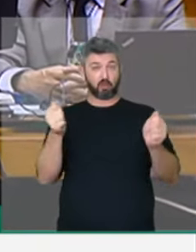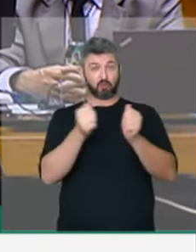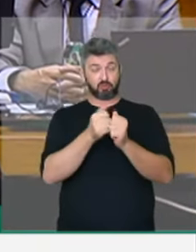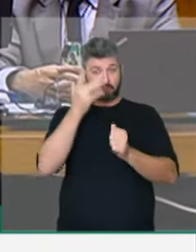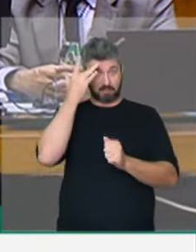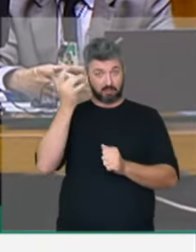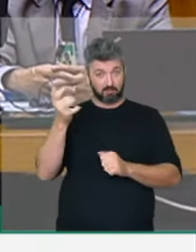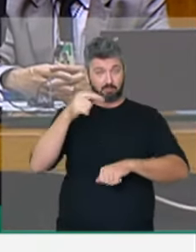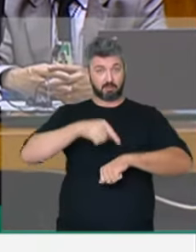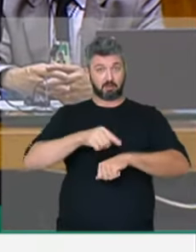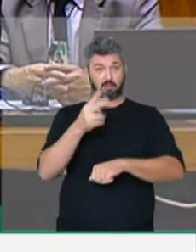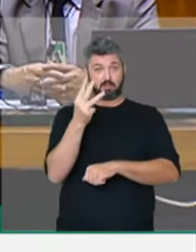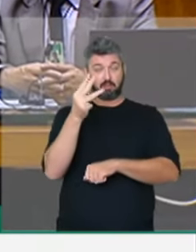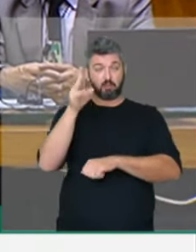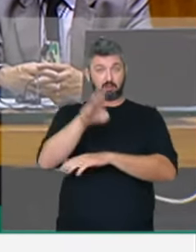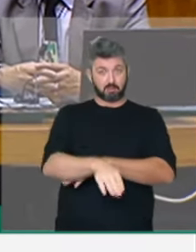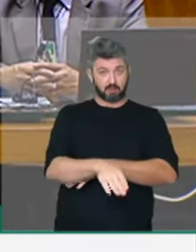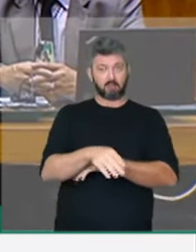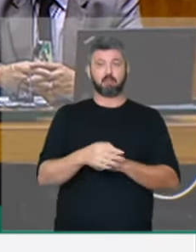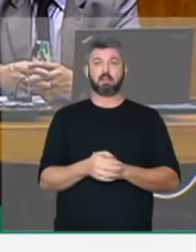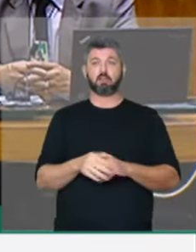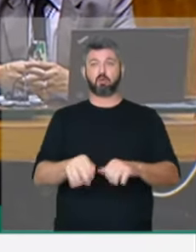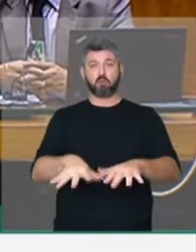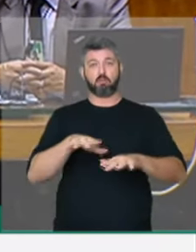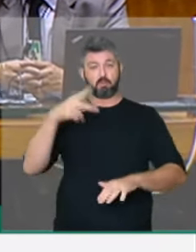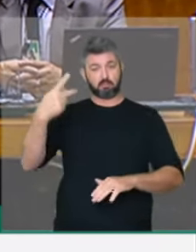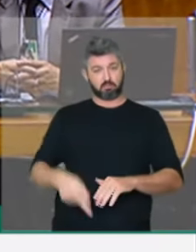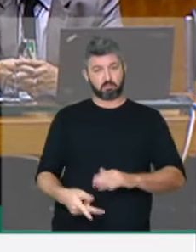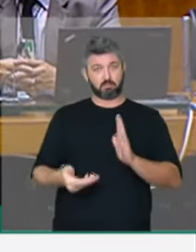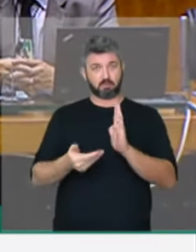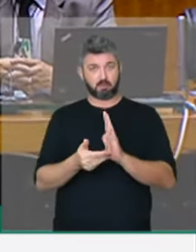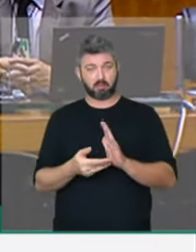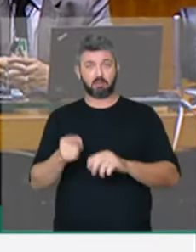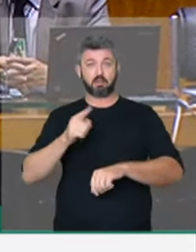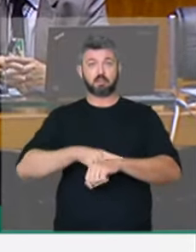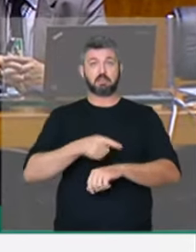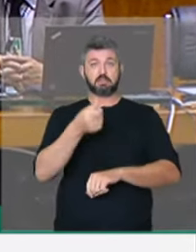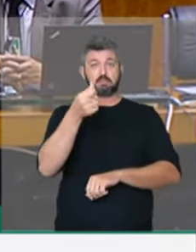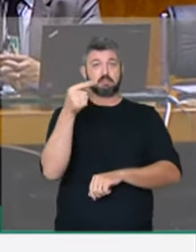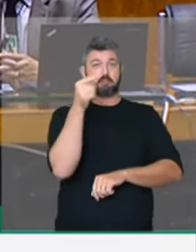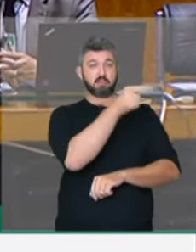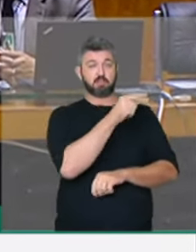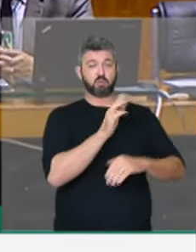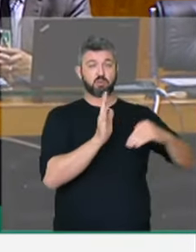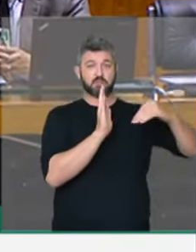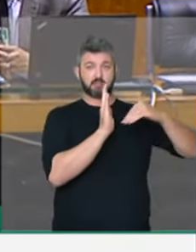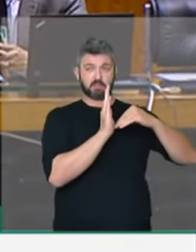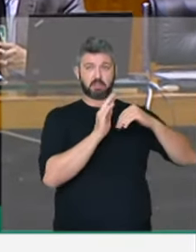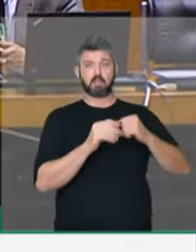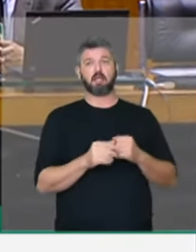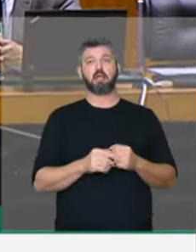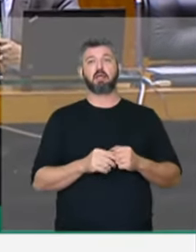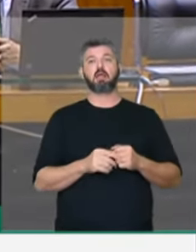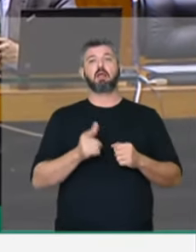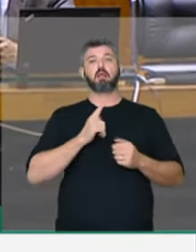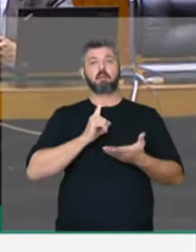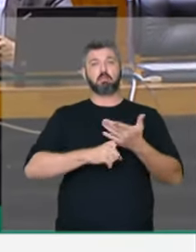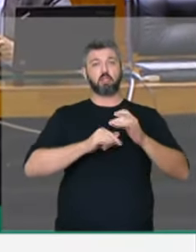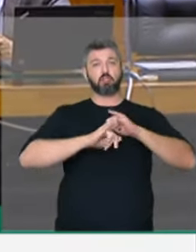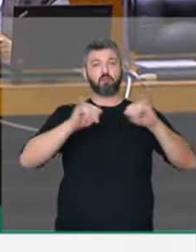PLENÁRIO DA CÂMARA DOS DEPUTADOS E NO PLENÁRIO DO SENADO FEDERAL COM ORDEM DO DIA JÁ DIVULGADA. ESTÁ ENCERRADA A SESSÃO.